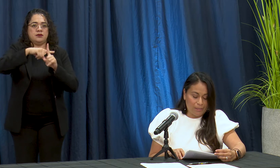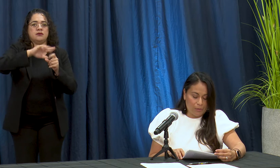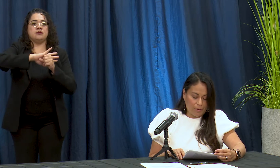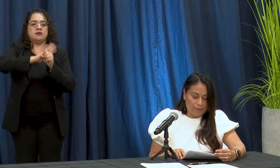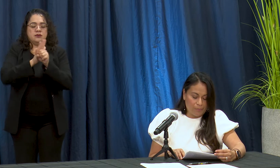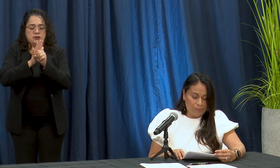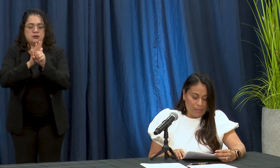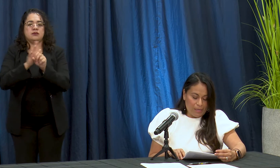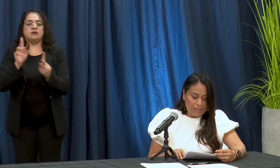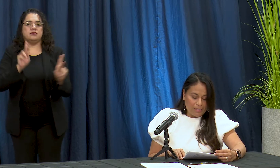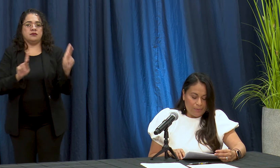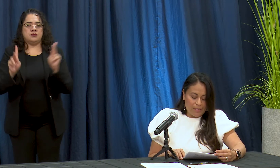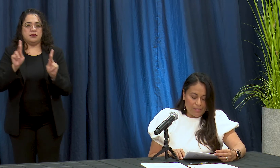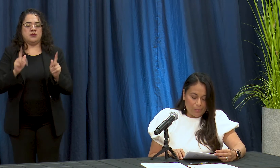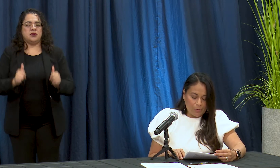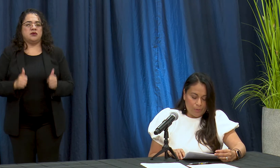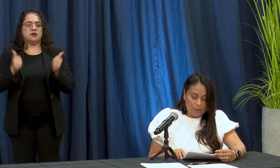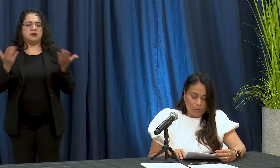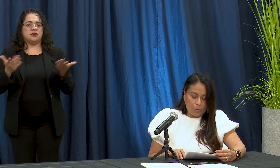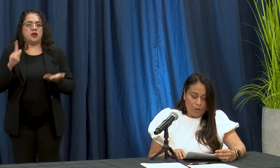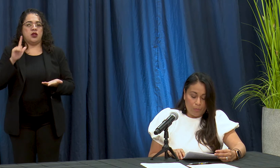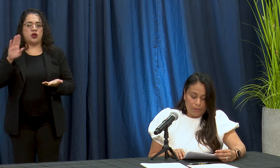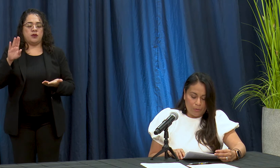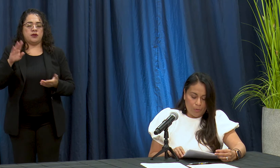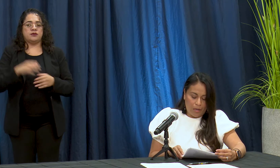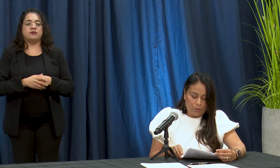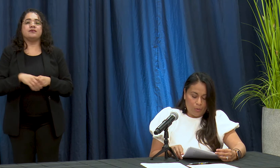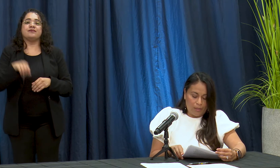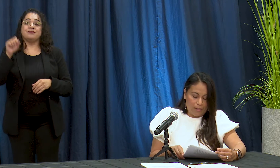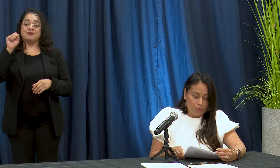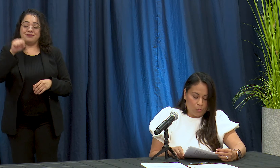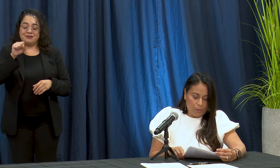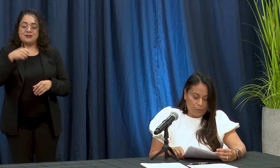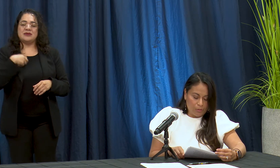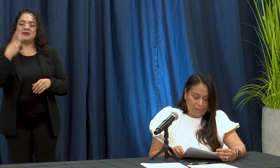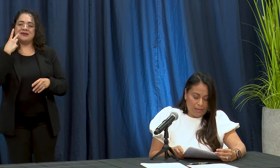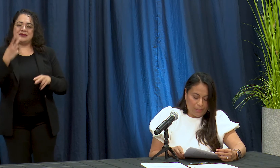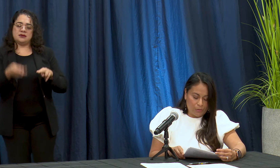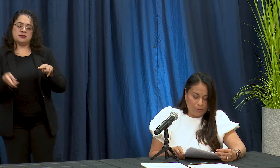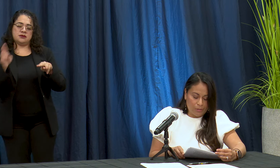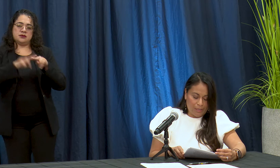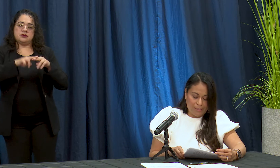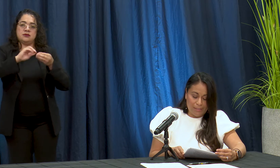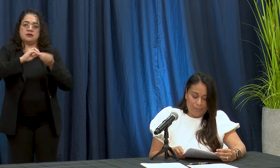in Nueva CBN estamos viendo una momento actual en números de casos esta semana